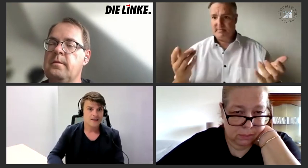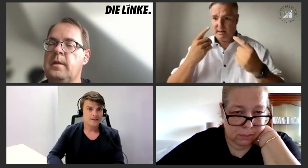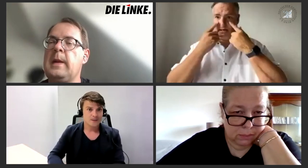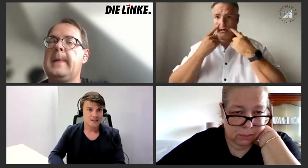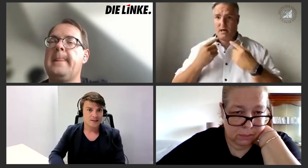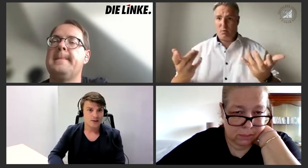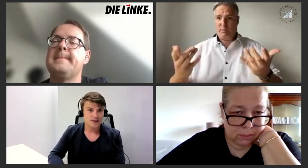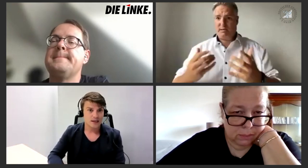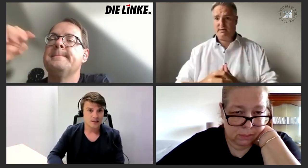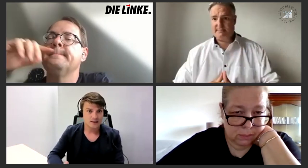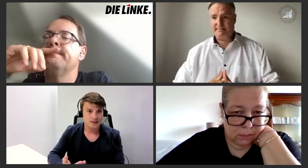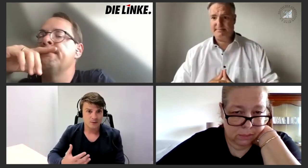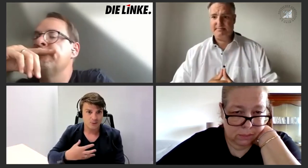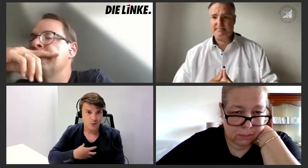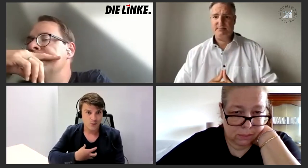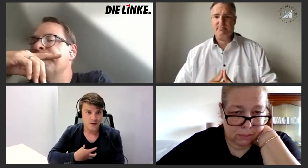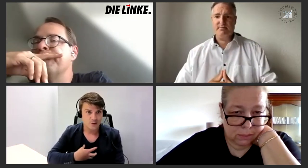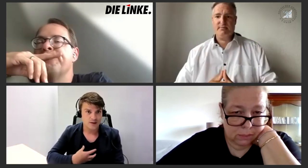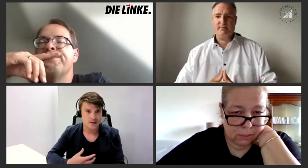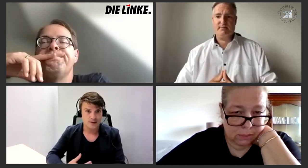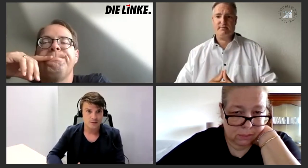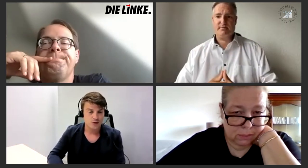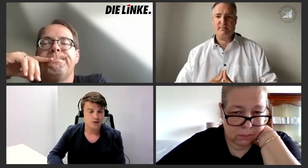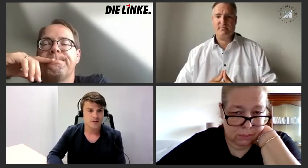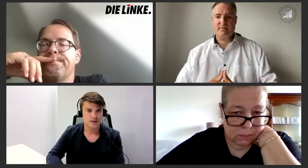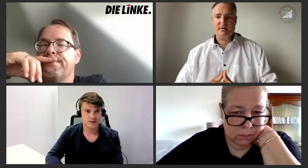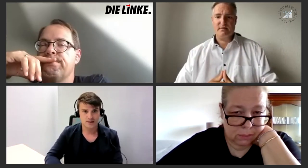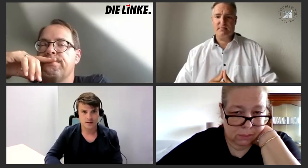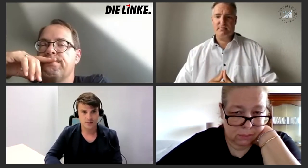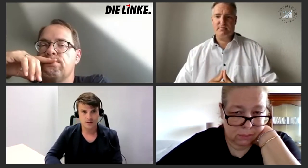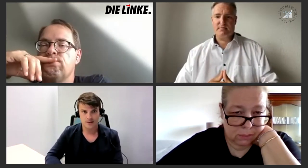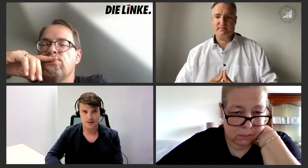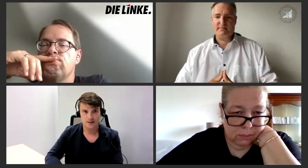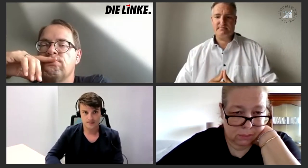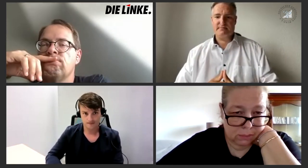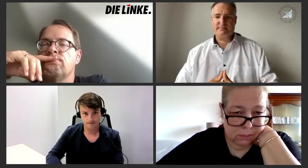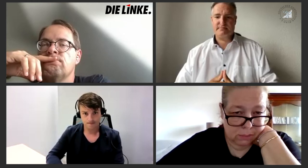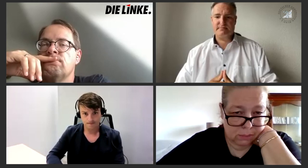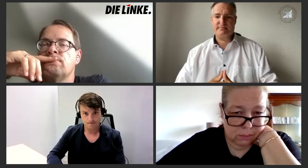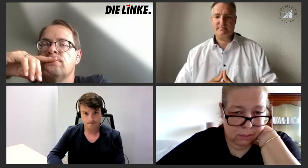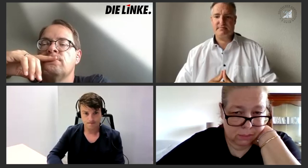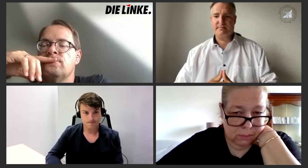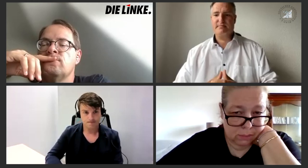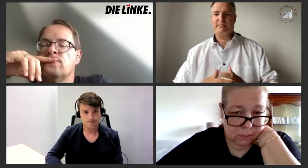Unwetter, das sind solche Sachen wo wir natürlich sehr bestürzt sind, dass das nicht umgesetzt ist.